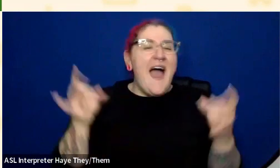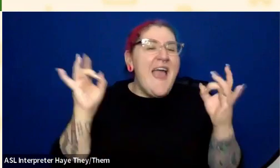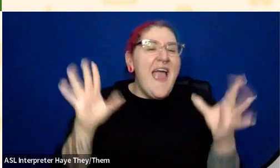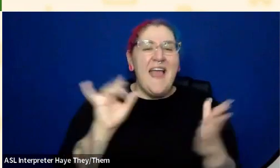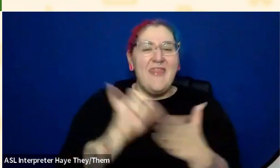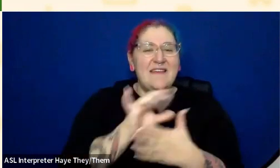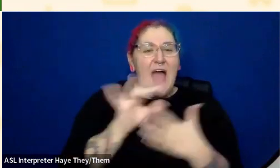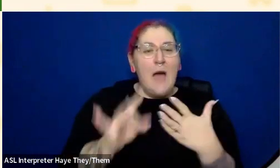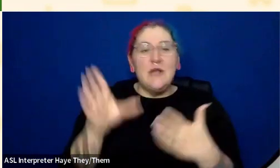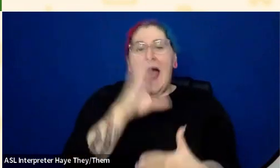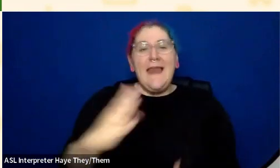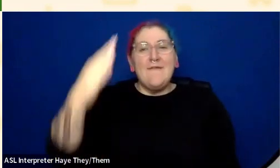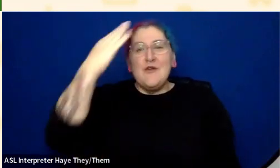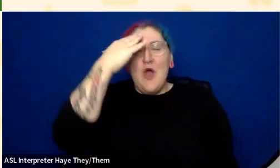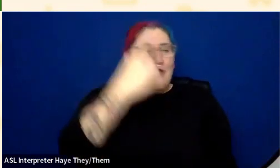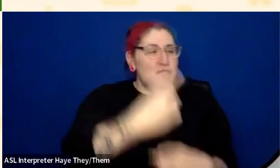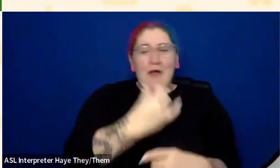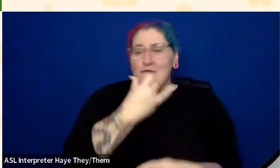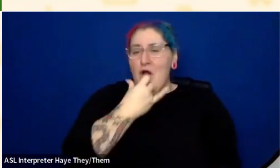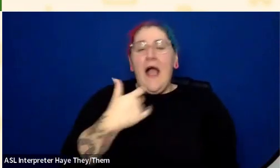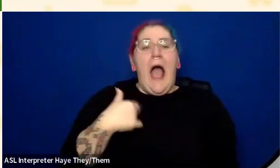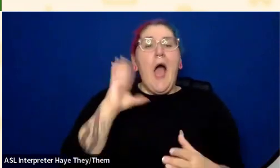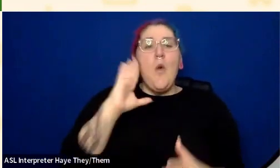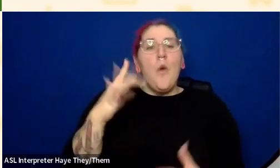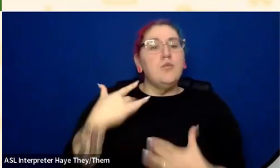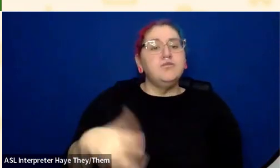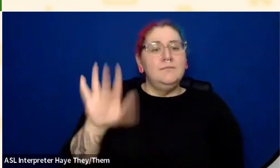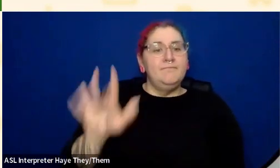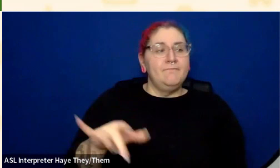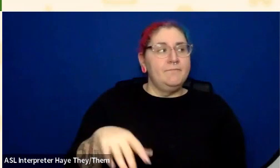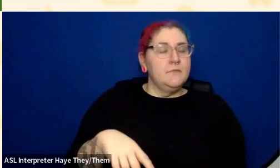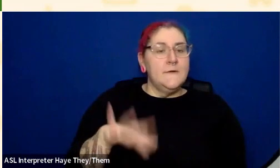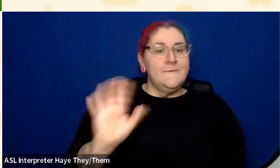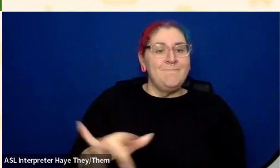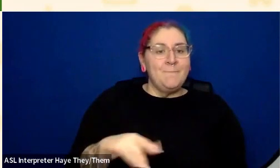Y honestamente, hago clic tres o cuatro veces solo para asegurar que lo puse en el lugar correcto.